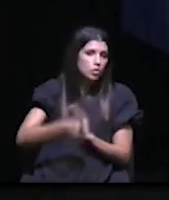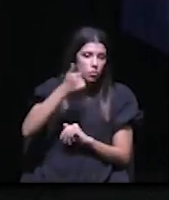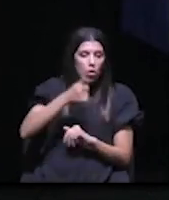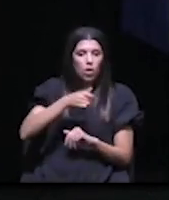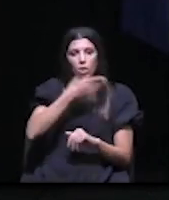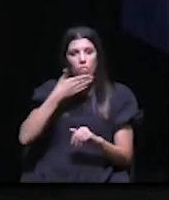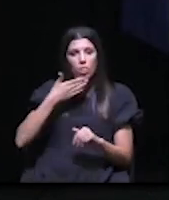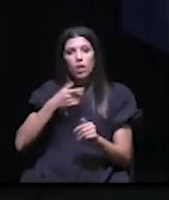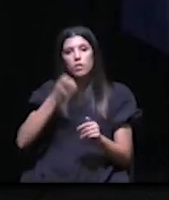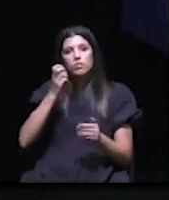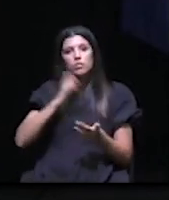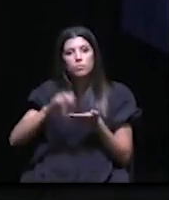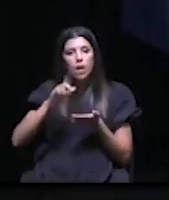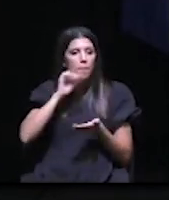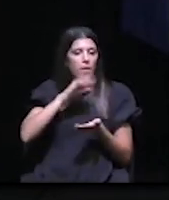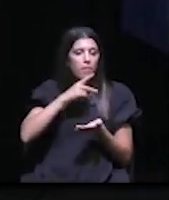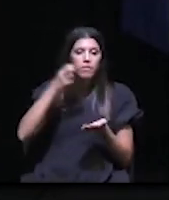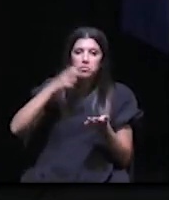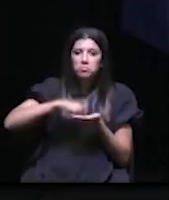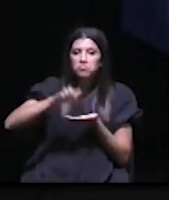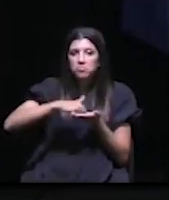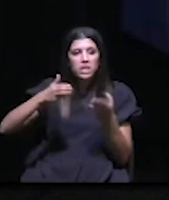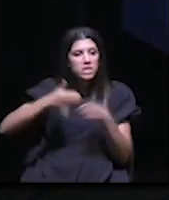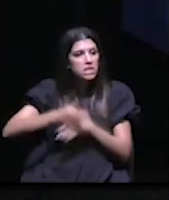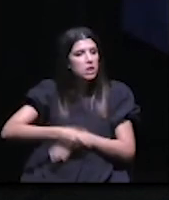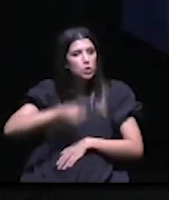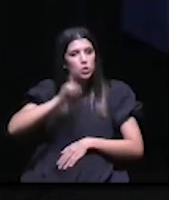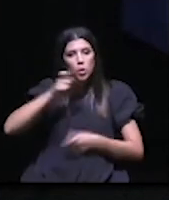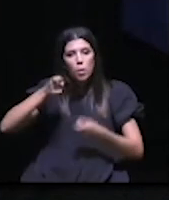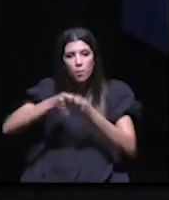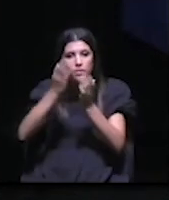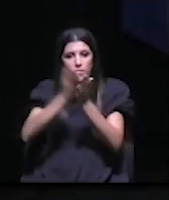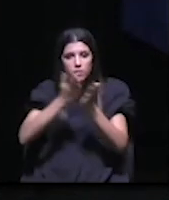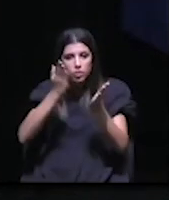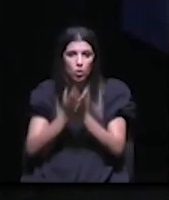pais, mães, famílias se sentirem seguros no aproximar à escola. Há quase um ano